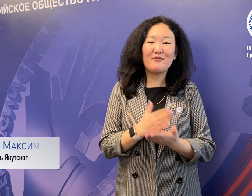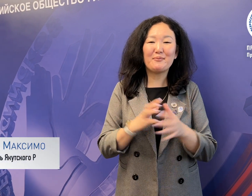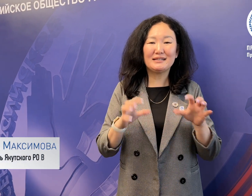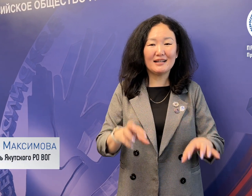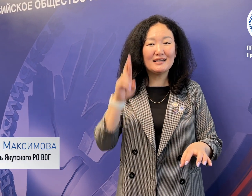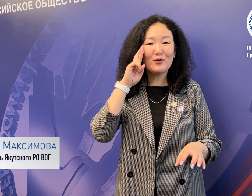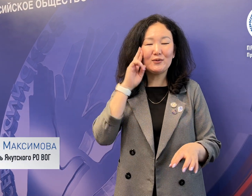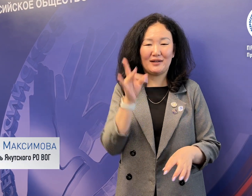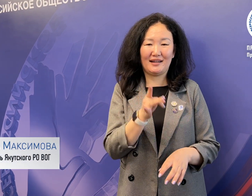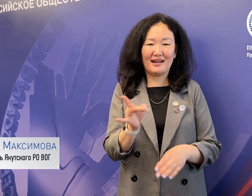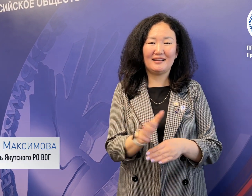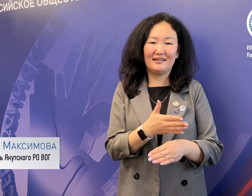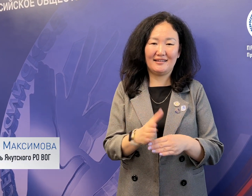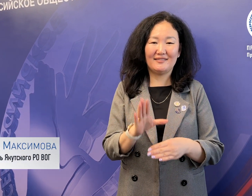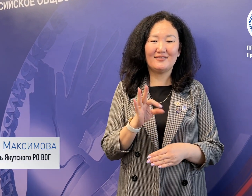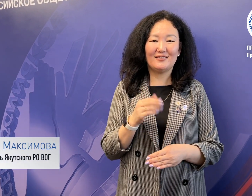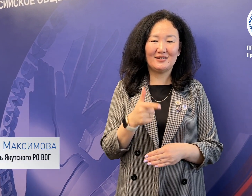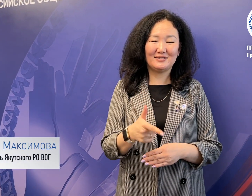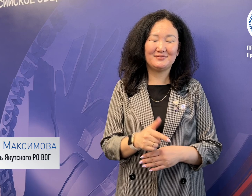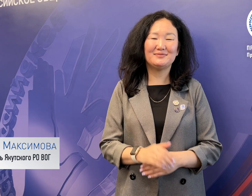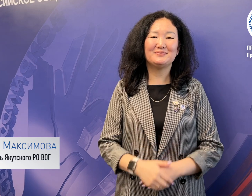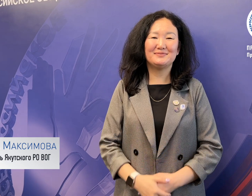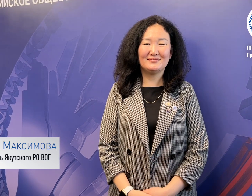Я являюсь председателем Якутского регионального отделения ВОГ.